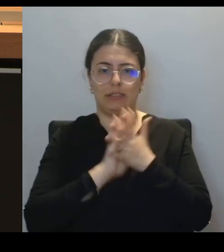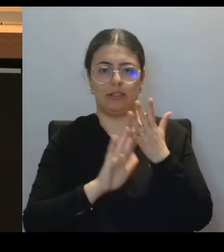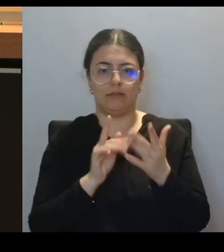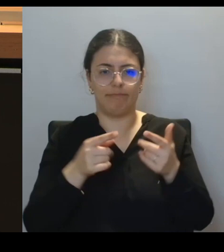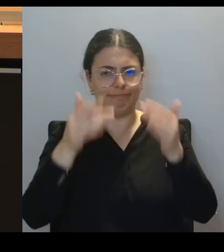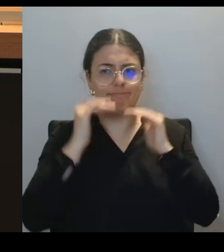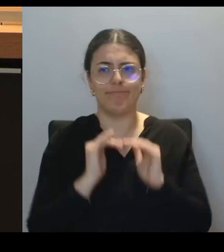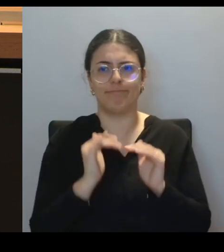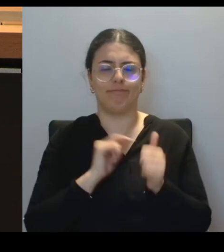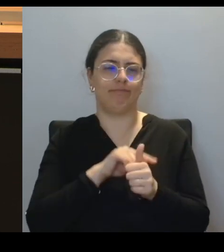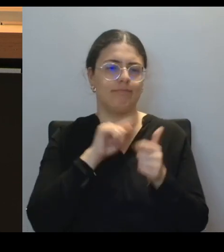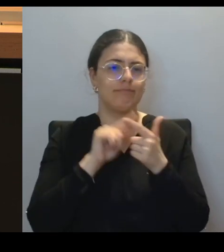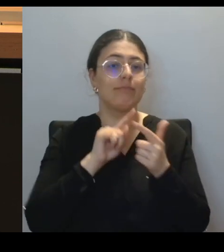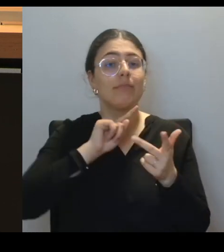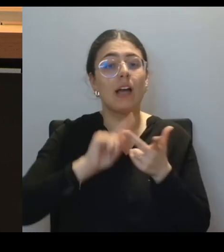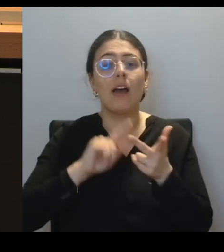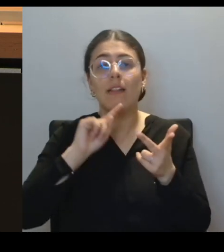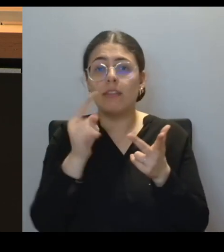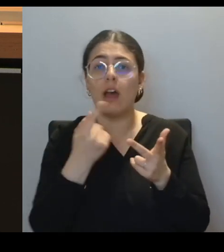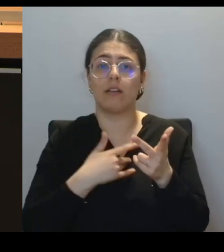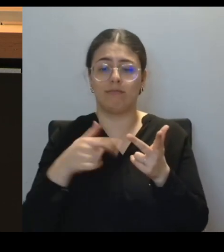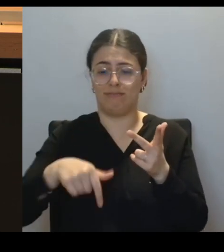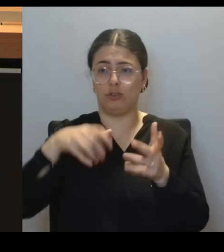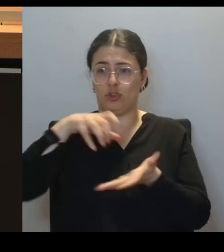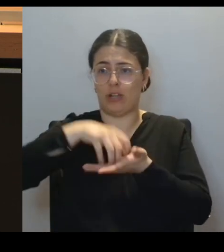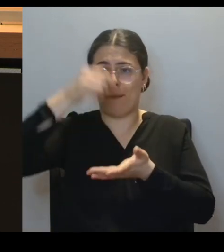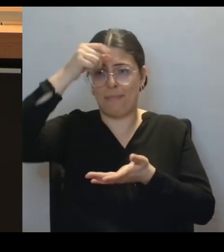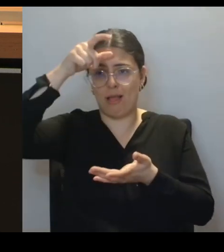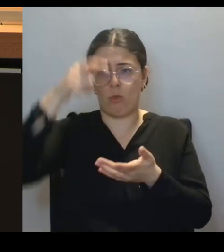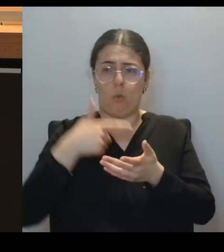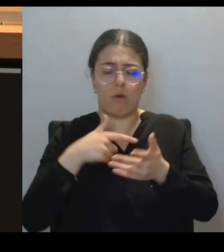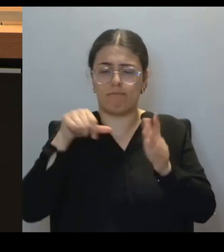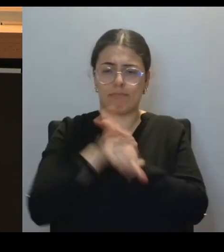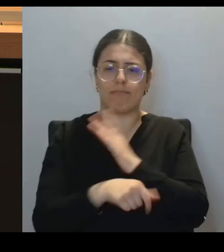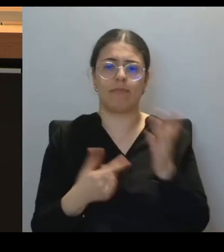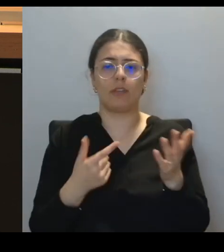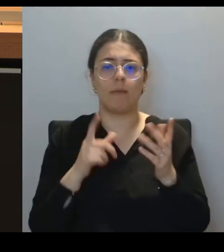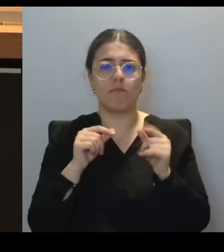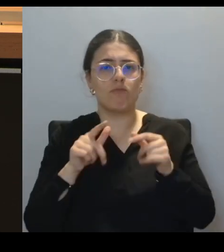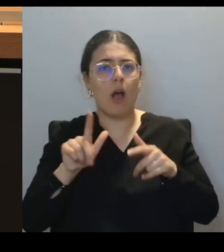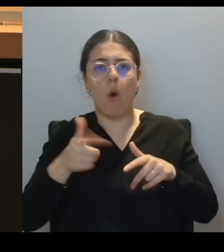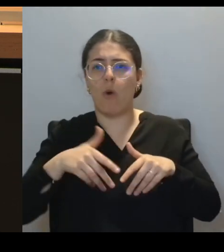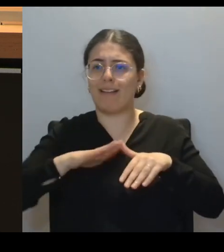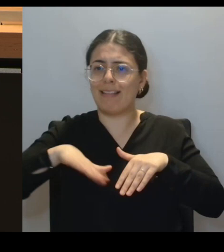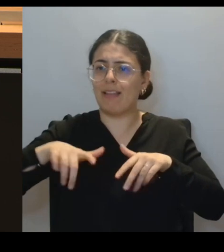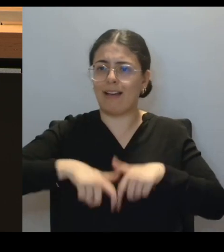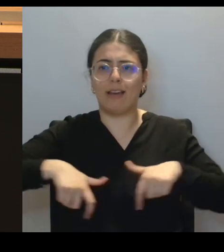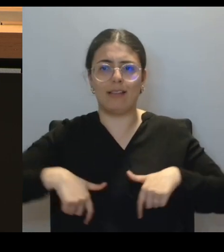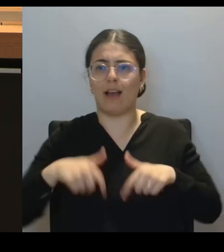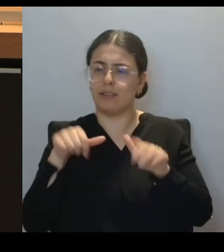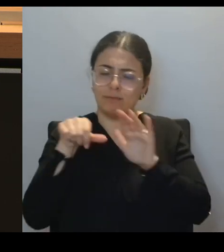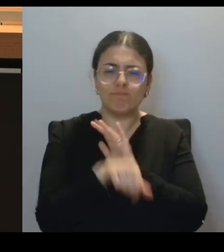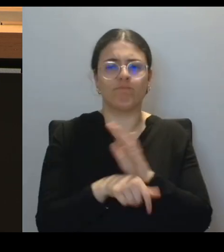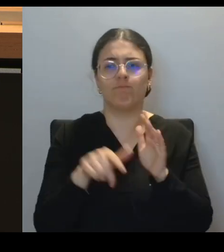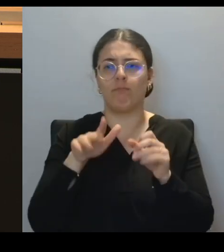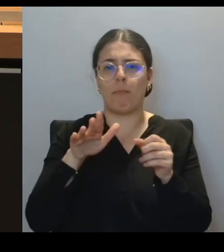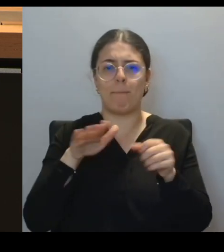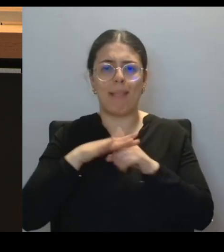schlecht ist und dass es keine Kitas gibt für ihre Kinder. Das sind die Fragen, mit denen sie sich beschäftigen, die so auch in ihre